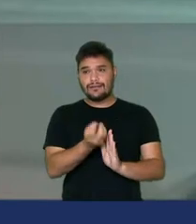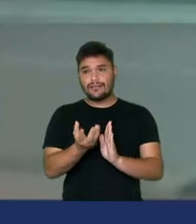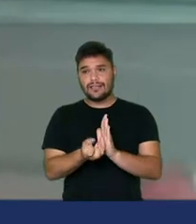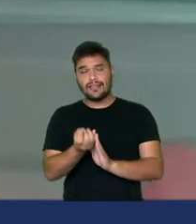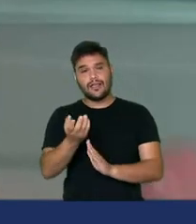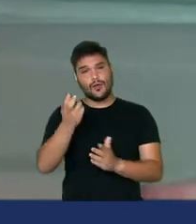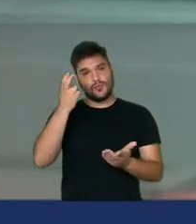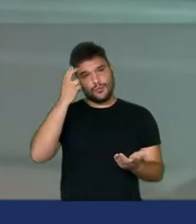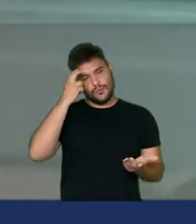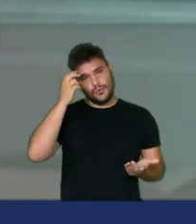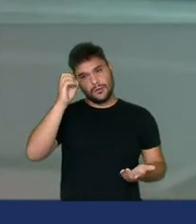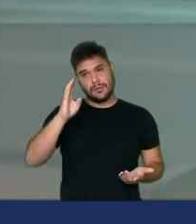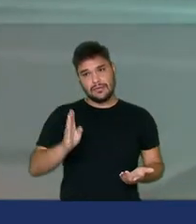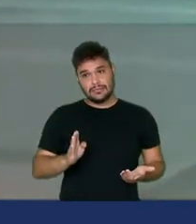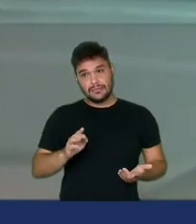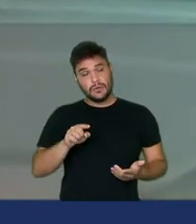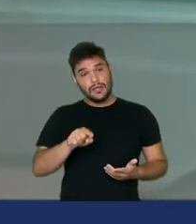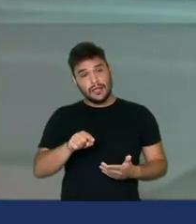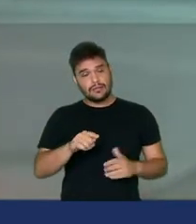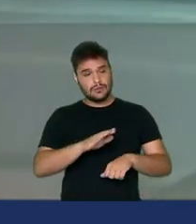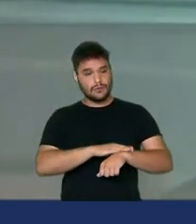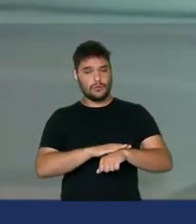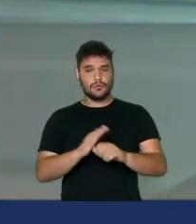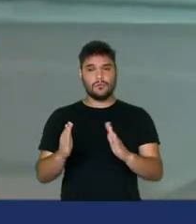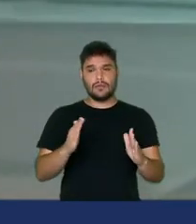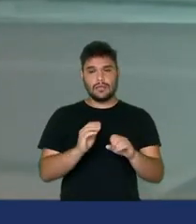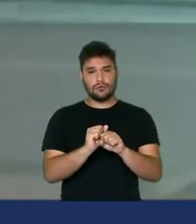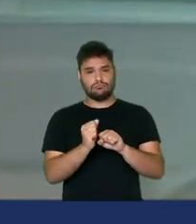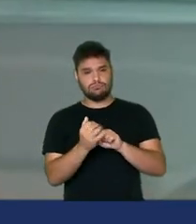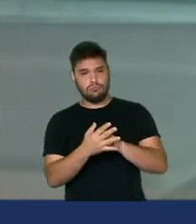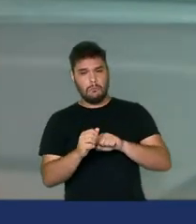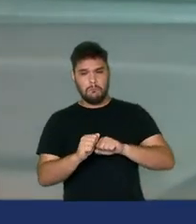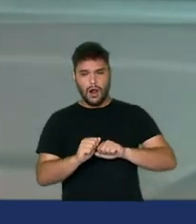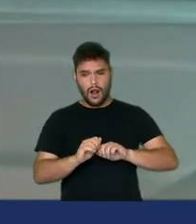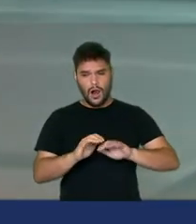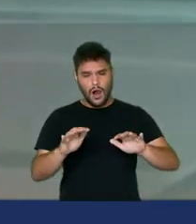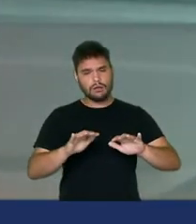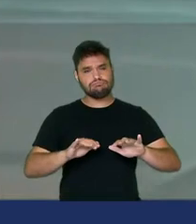OS FAZ DORSO DE CULTURA, FAZ DORES DE CULTURA QUE TÊM A LONGO DESSA PANDEMIA SOFRIDO